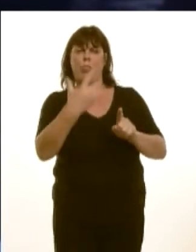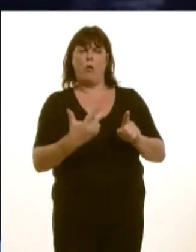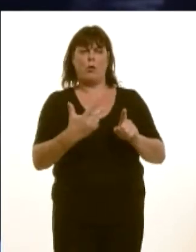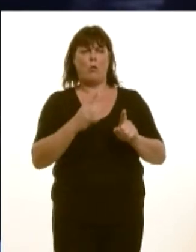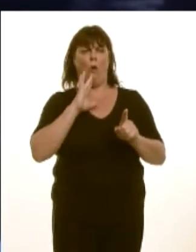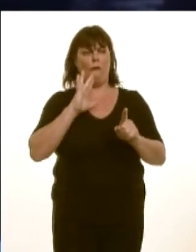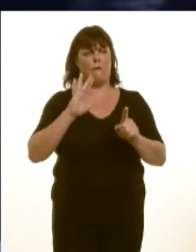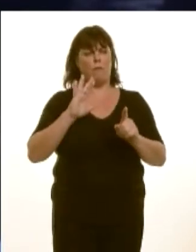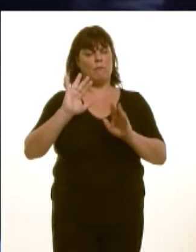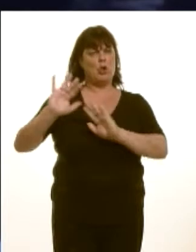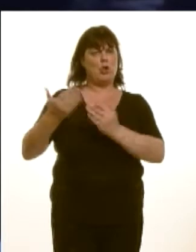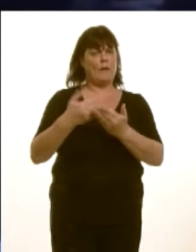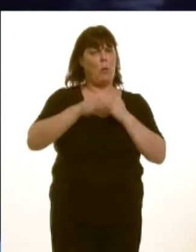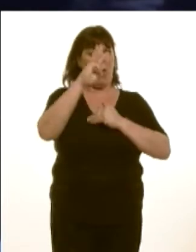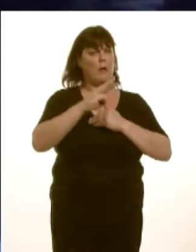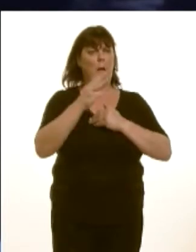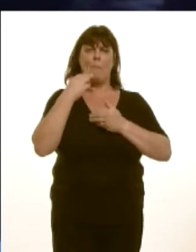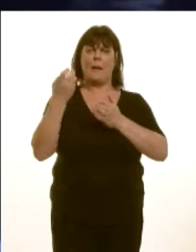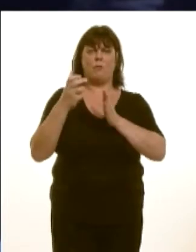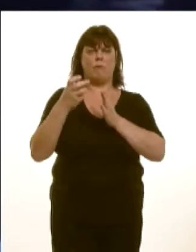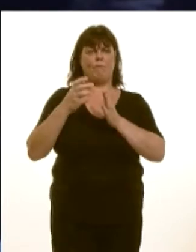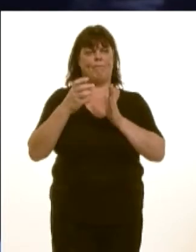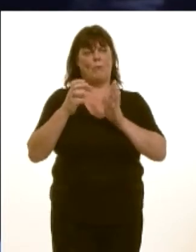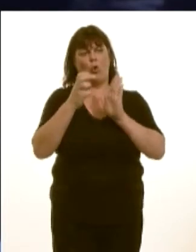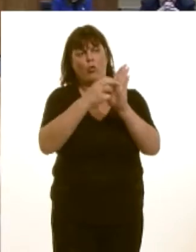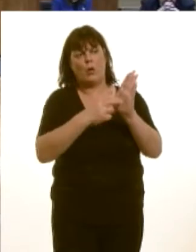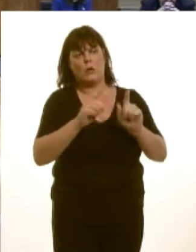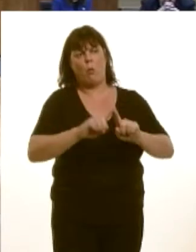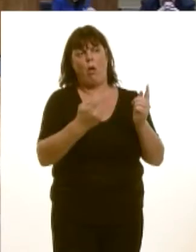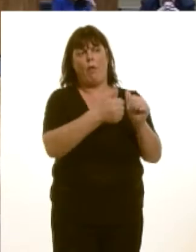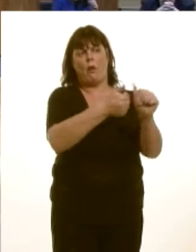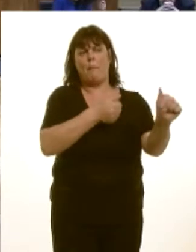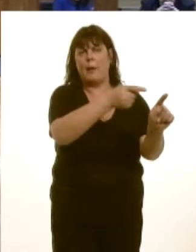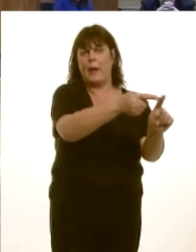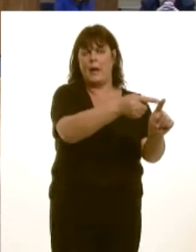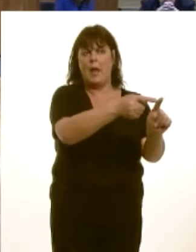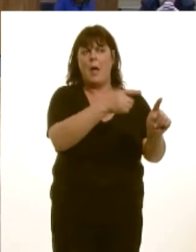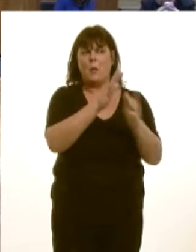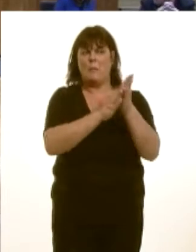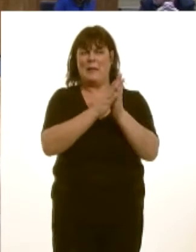Carwyn Jones: Rhaid dweud, wrth gwrs, y bydd ymgynghori yn digwydd yn unol â’r rheoliadau